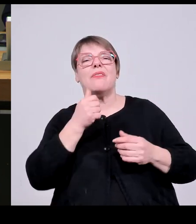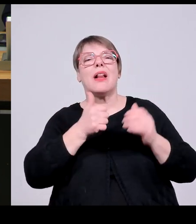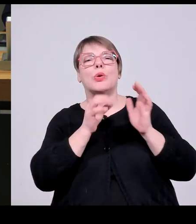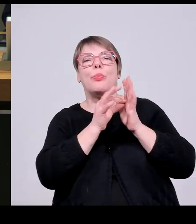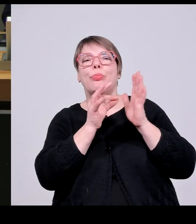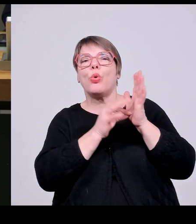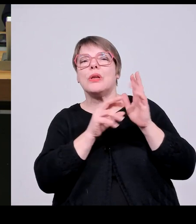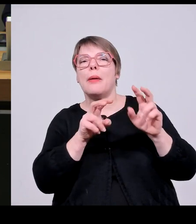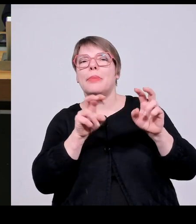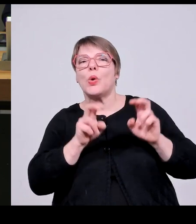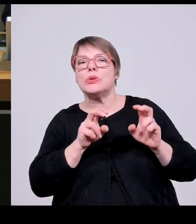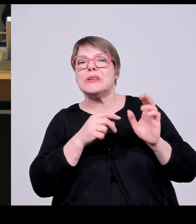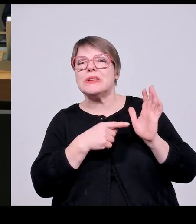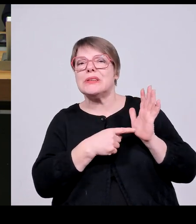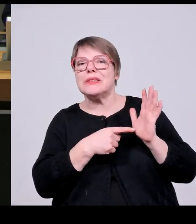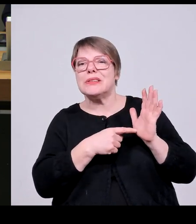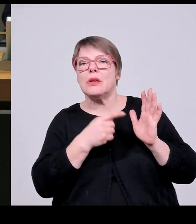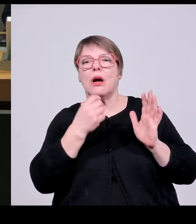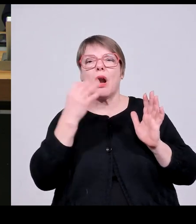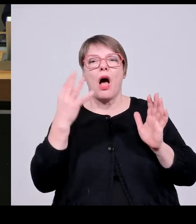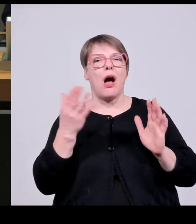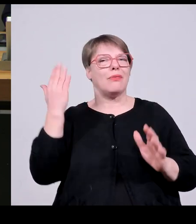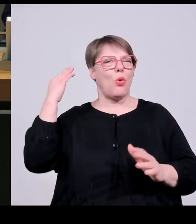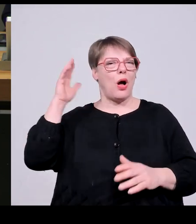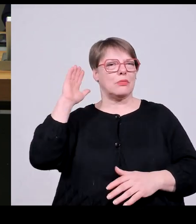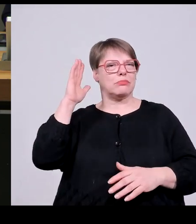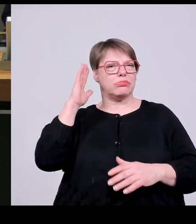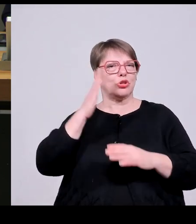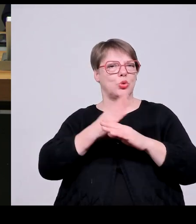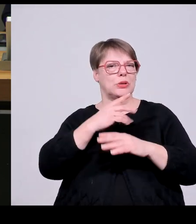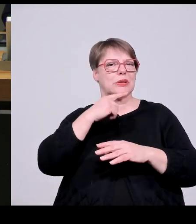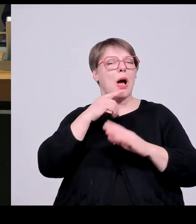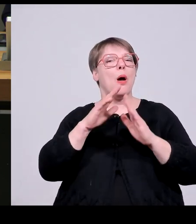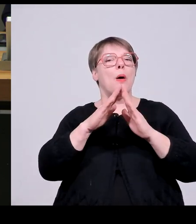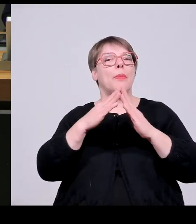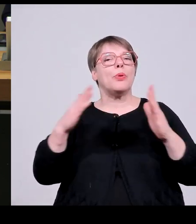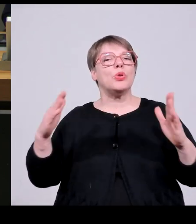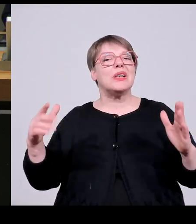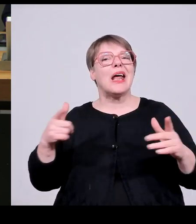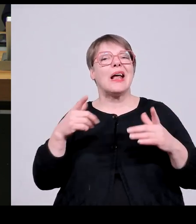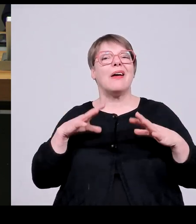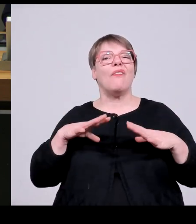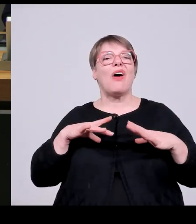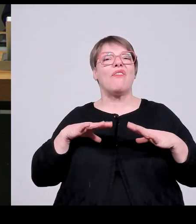dass auch in den Bezirken, die am Ende ja bis auf die großen Landesbiblotheken das Angebot vor Ort bereitstellen, dass in